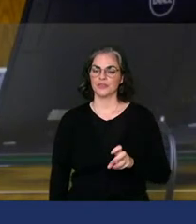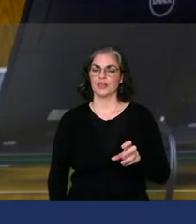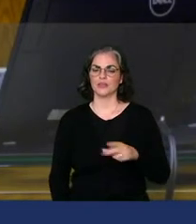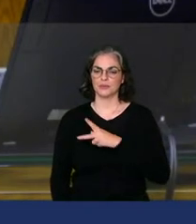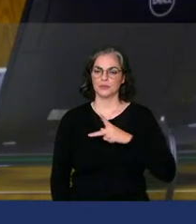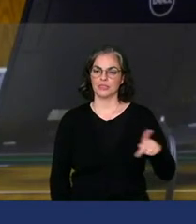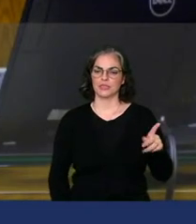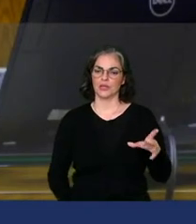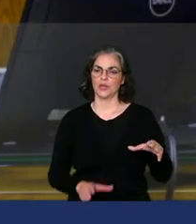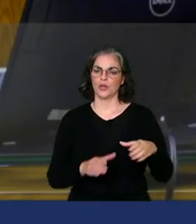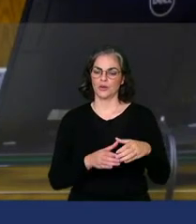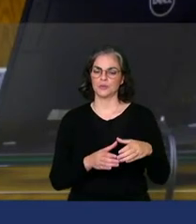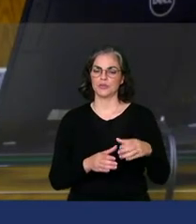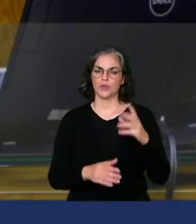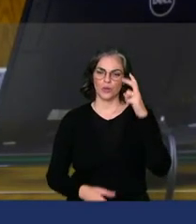CULTURA, QUERO DIZER QUE EM MEIO É PANDEMIA, ESSE